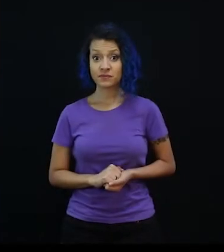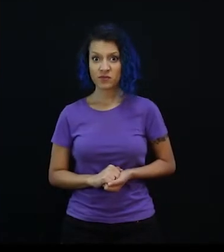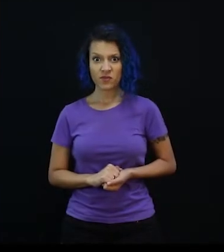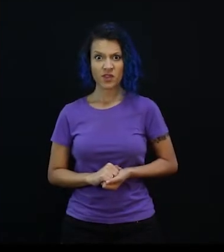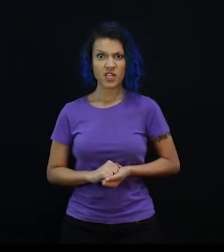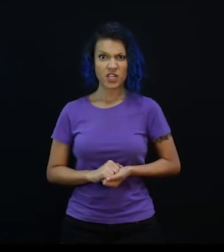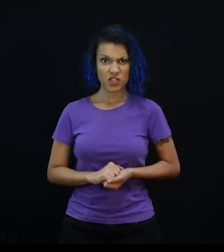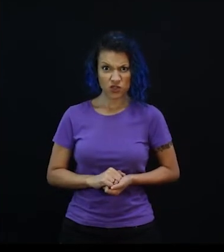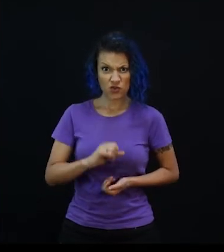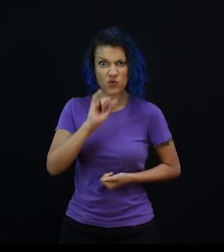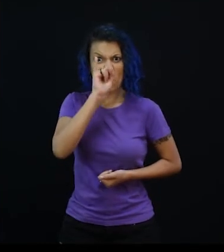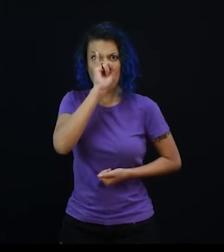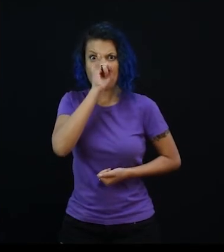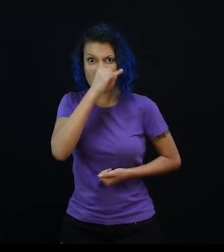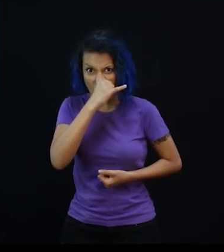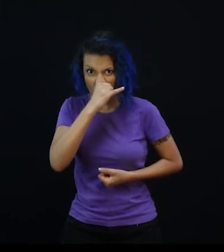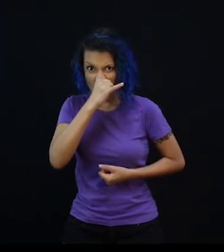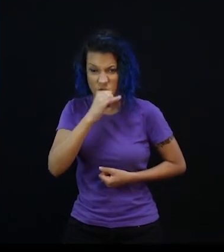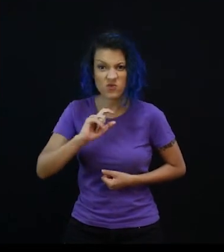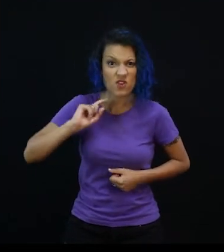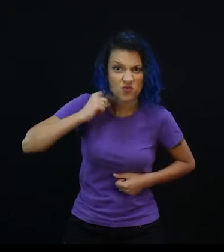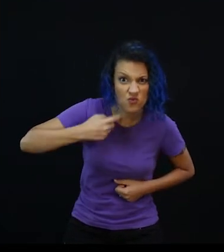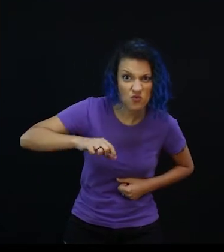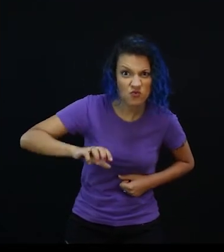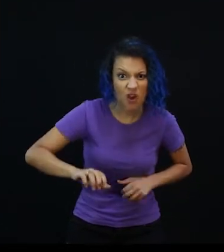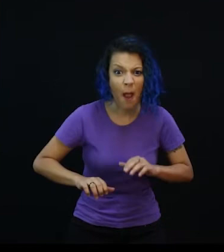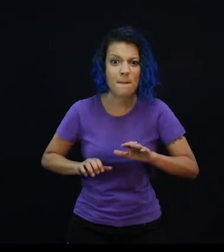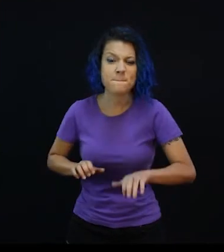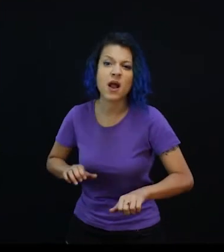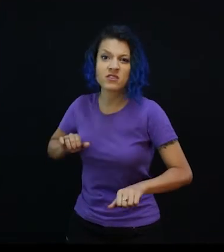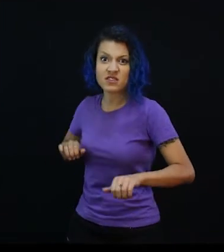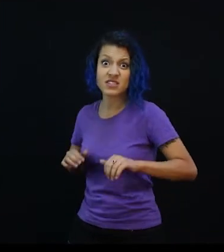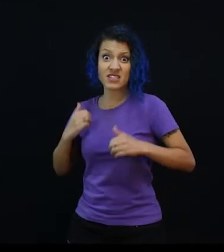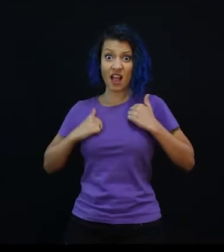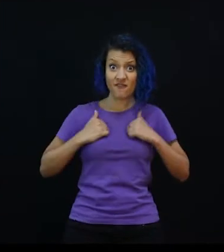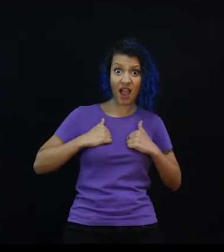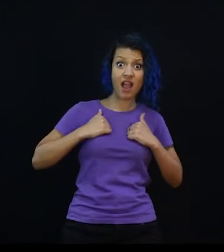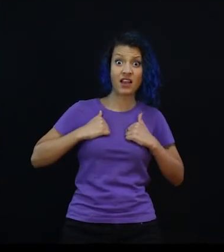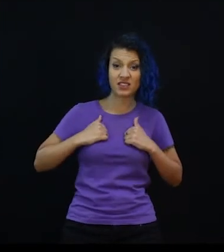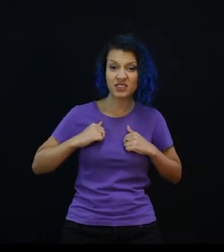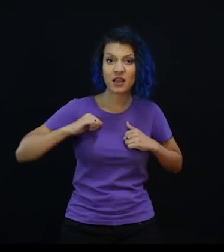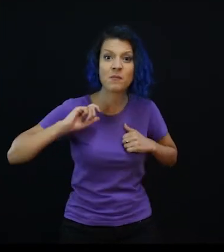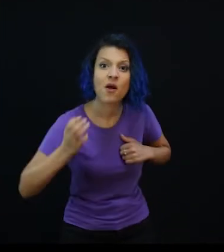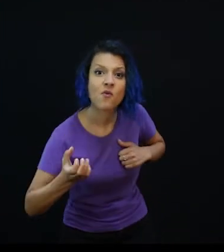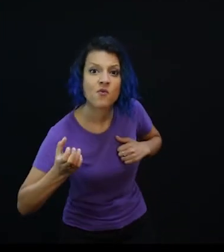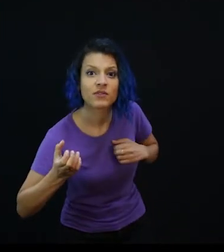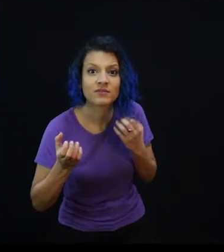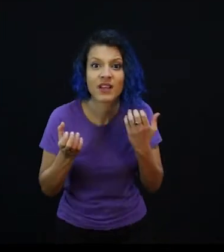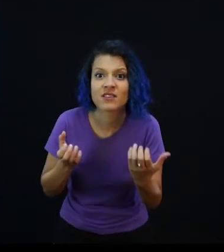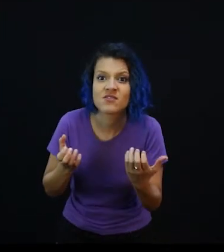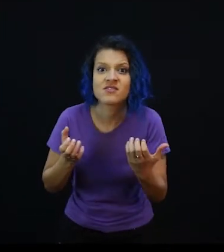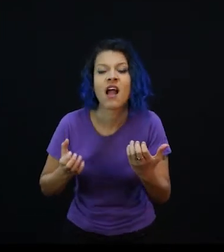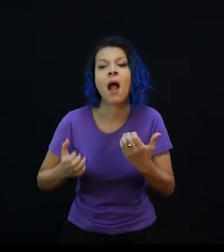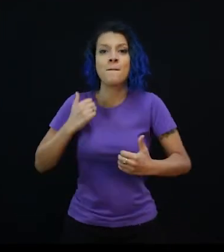Se esse porco se suja, mande se lavar. Dê sabão, uma bucha